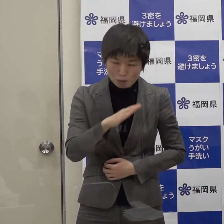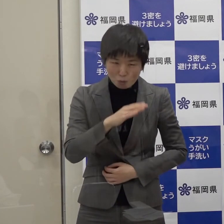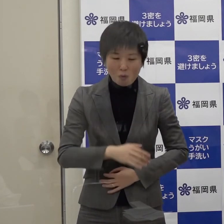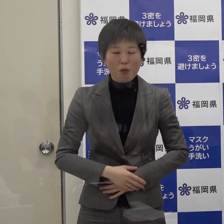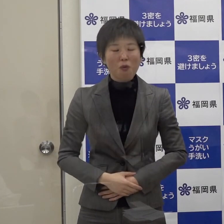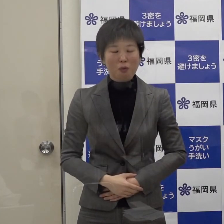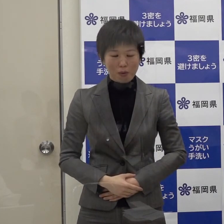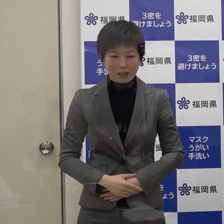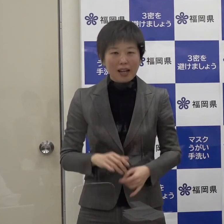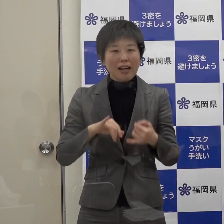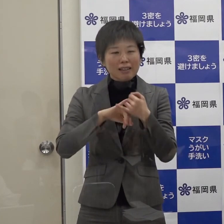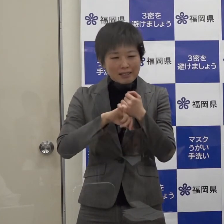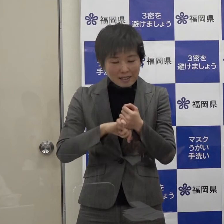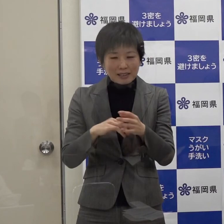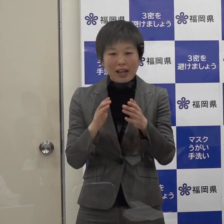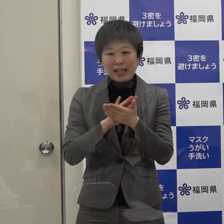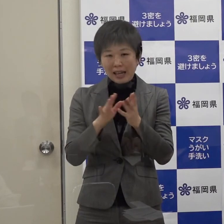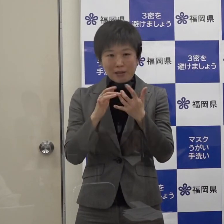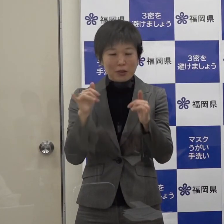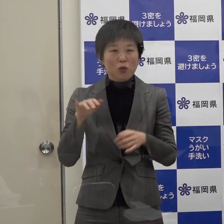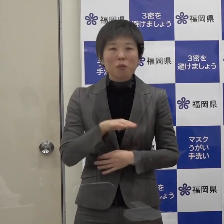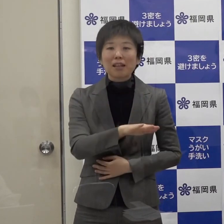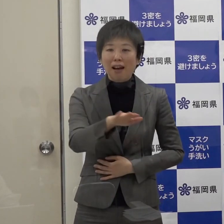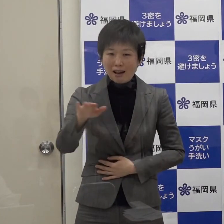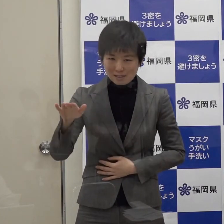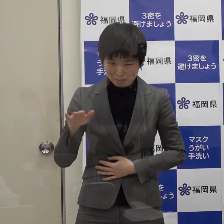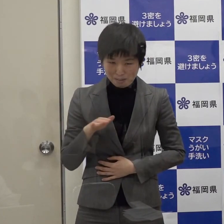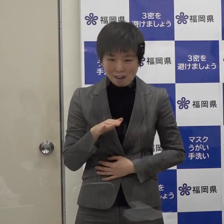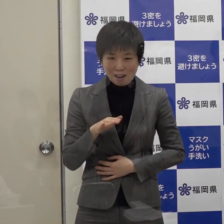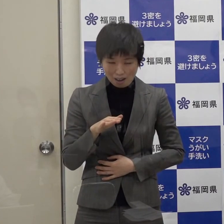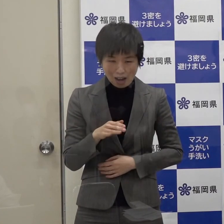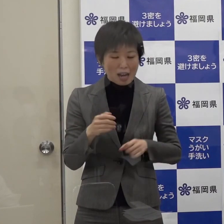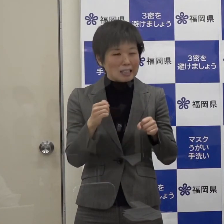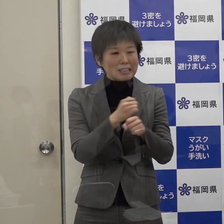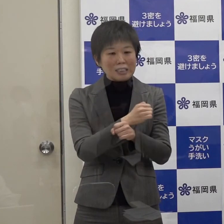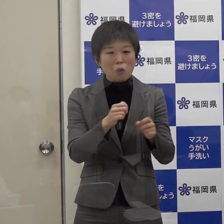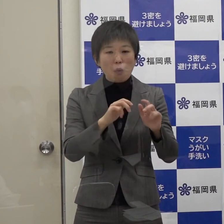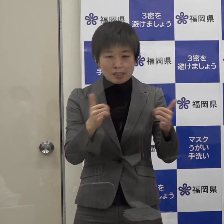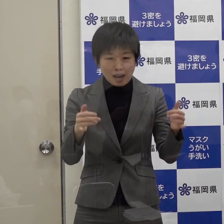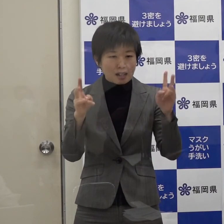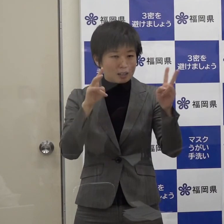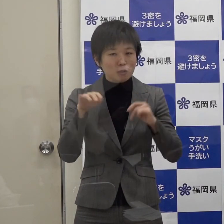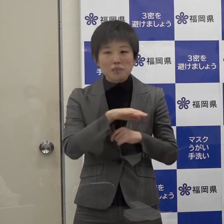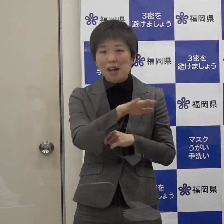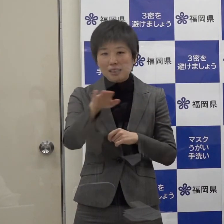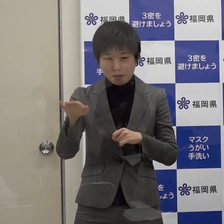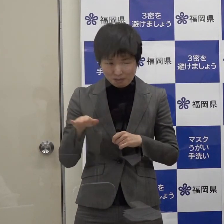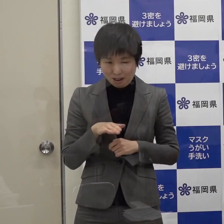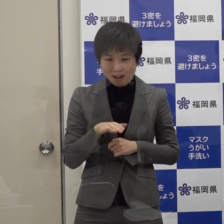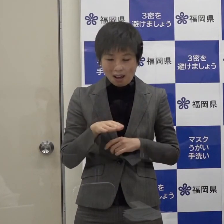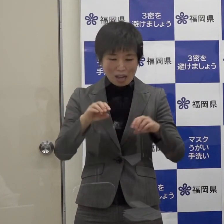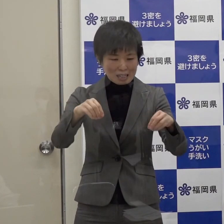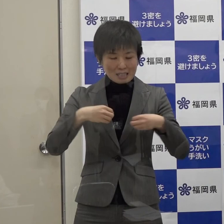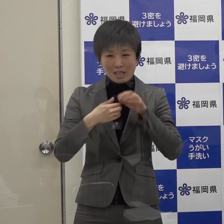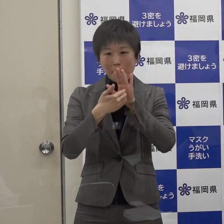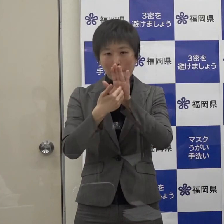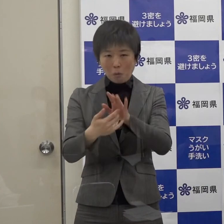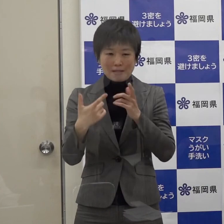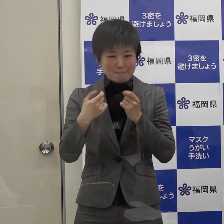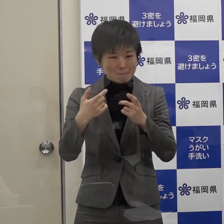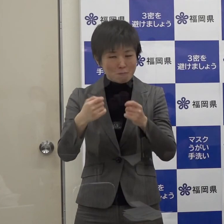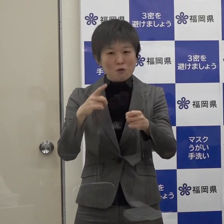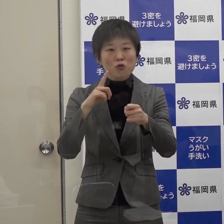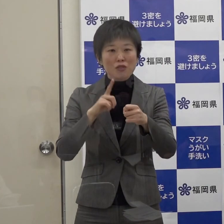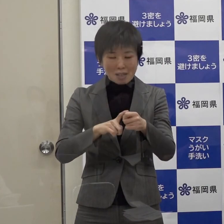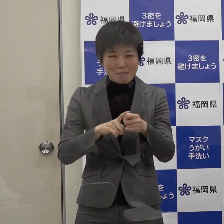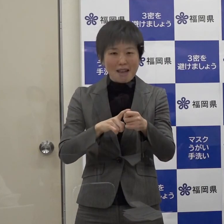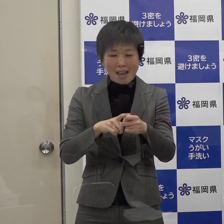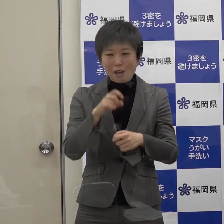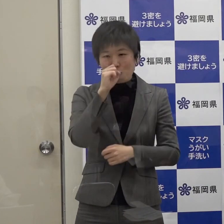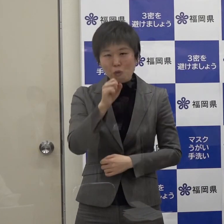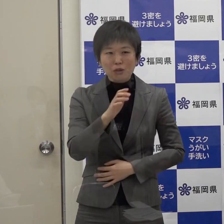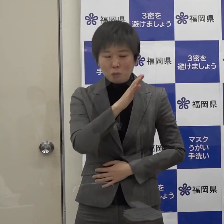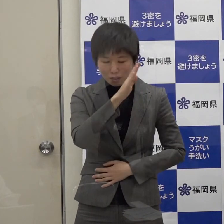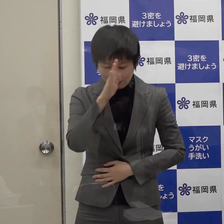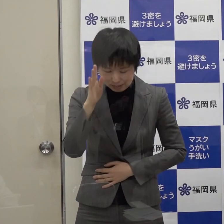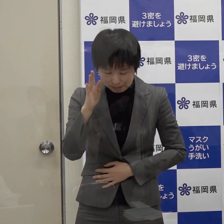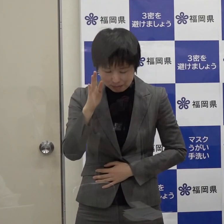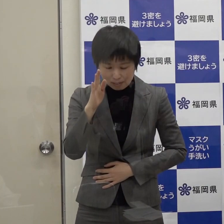ぜひとも県民の皆さん 事業者の皆さんにおかれましては感染防止対策の徹底を改めてよろしくお願いします